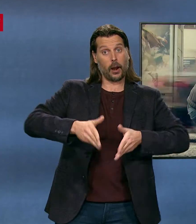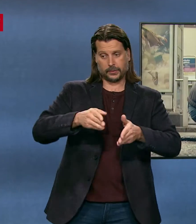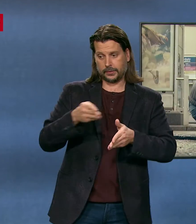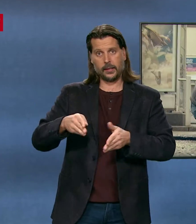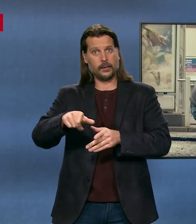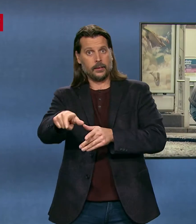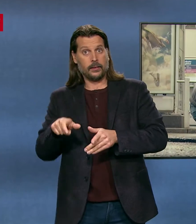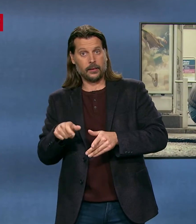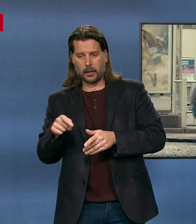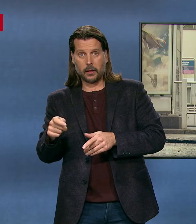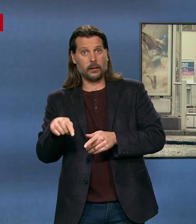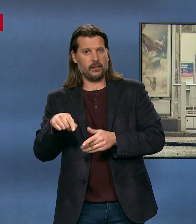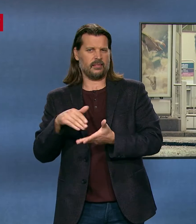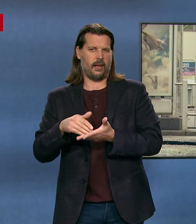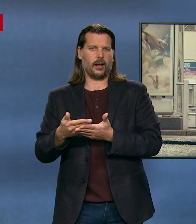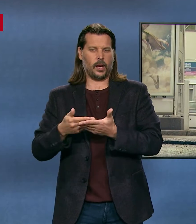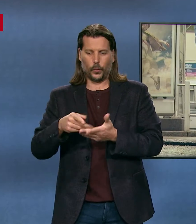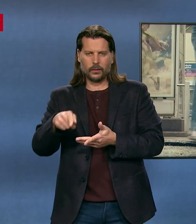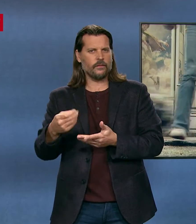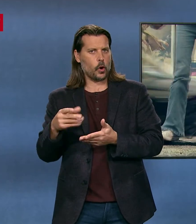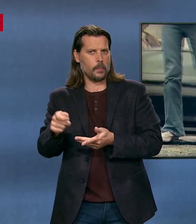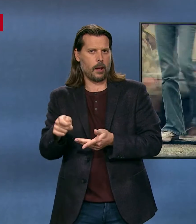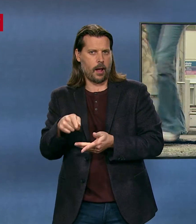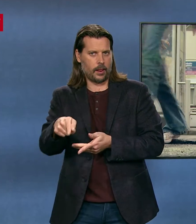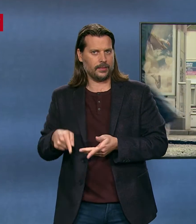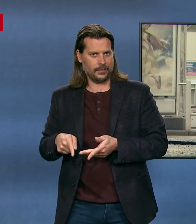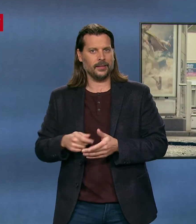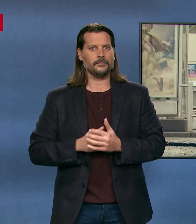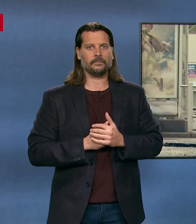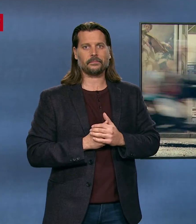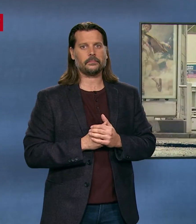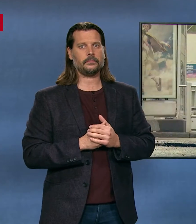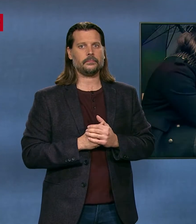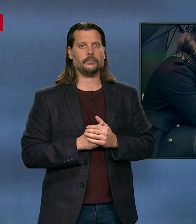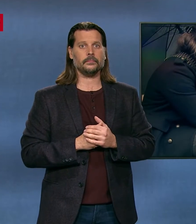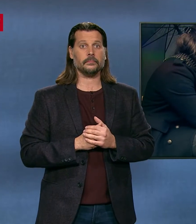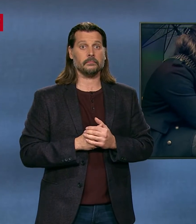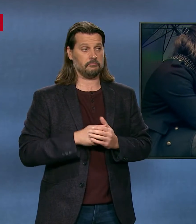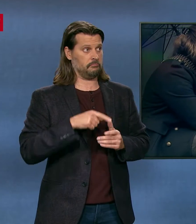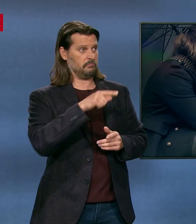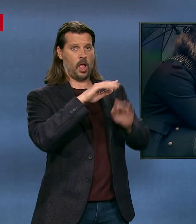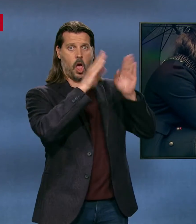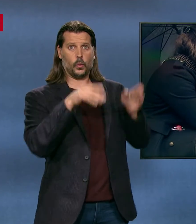Nicht megagemütlich, aber die Wahl des Ortes hat seinen Grund. Hier wurde ein Haus gebaut,